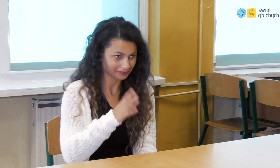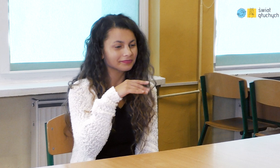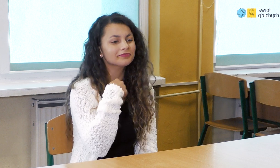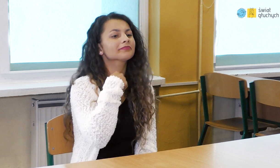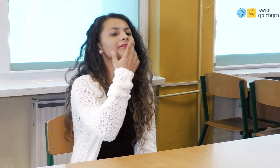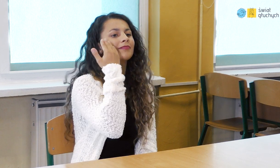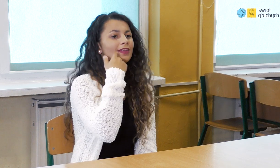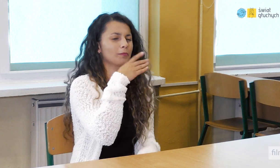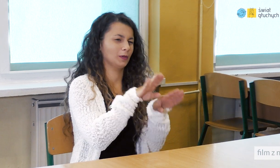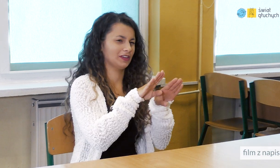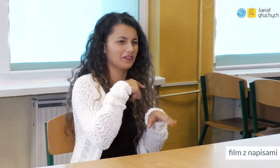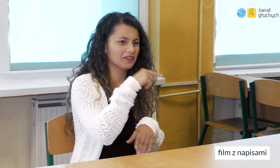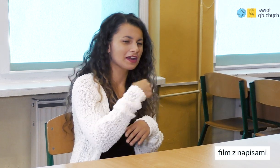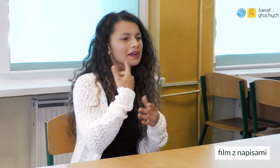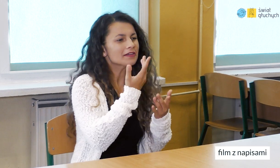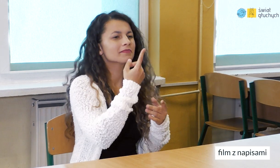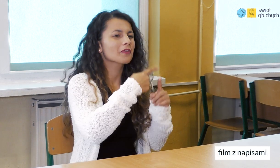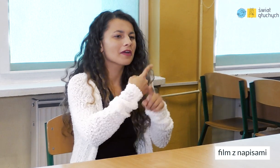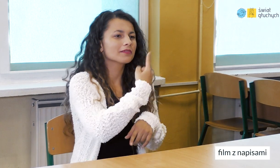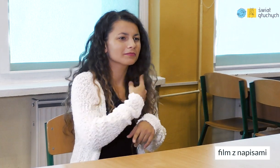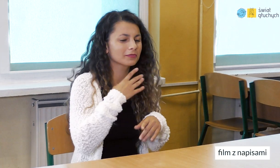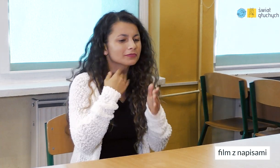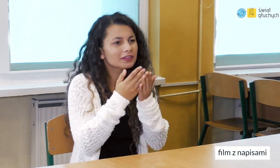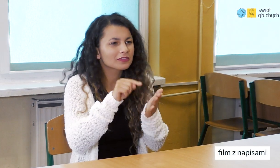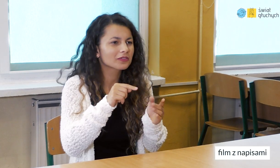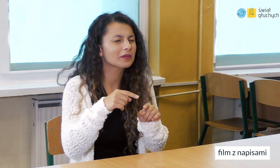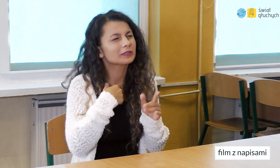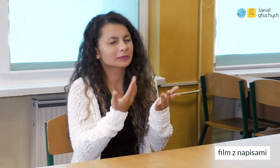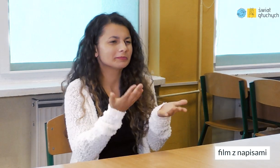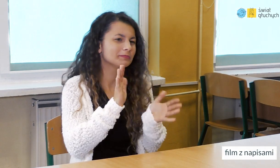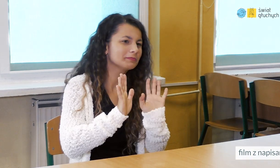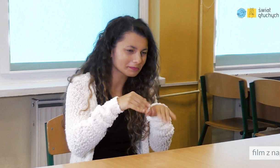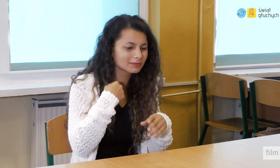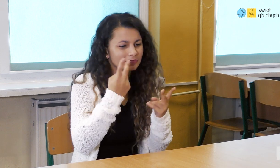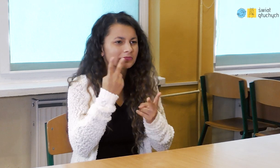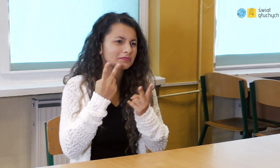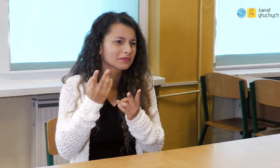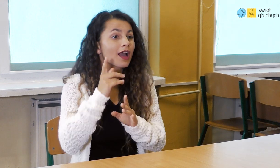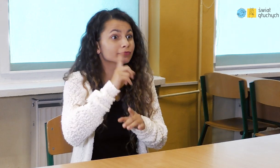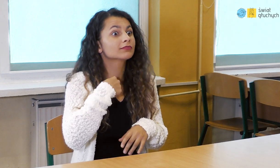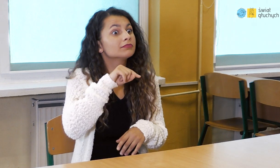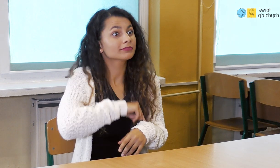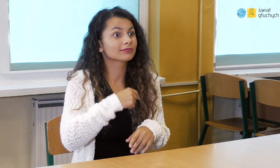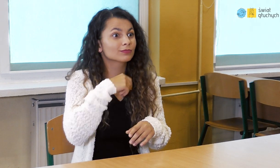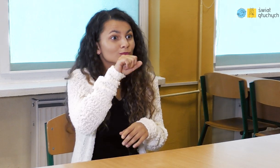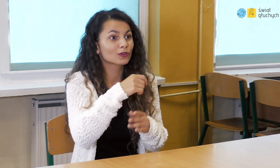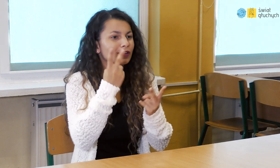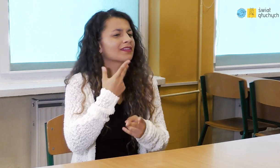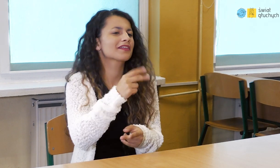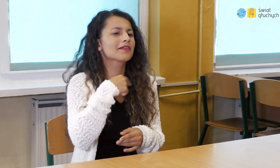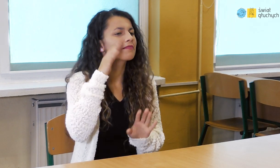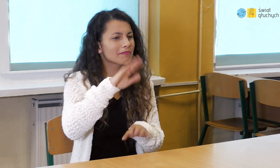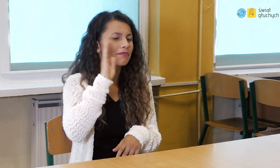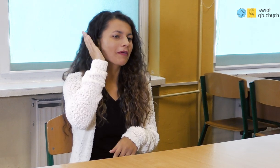W podstawówce trochę czytałam, ale nie było to moje ulubione zajęcie.